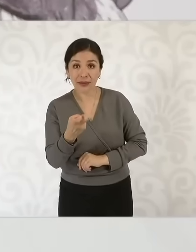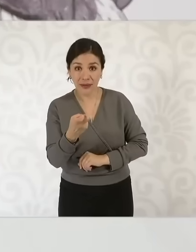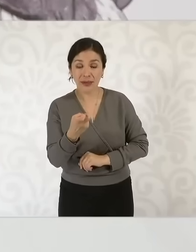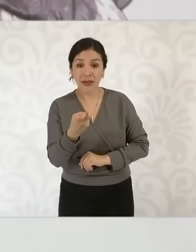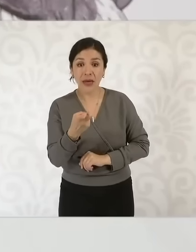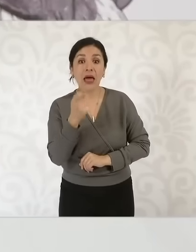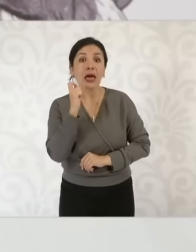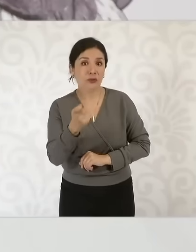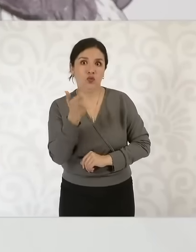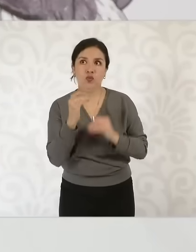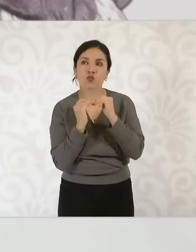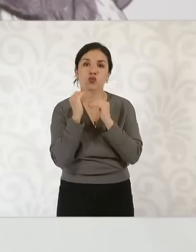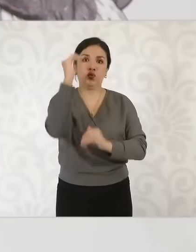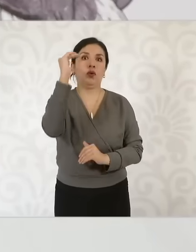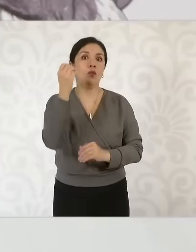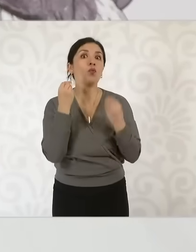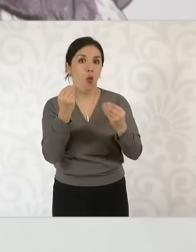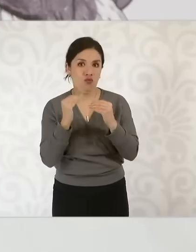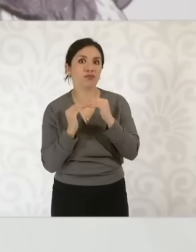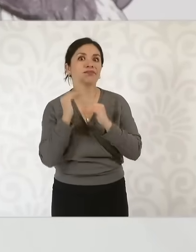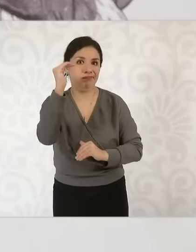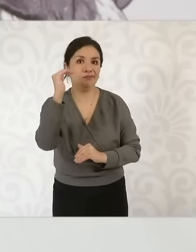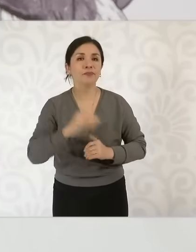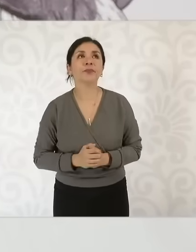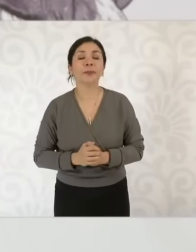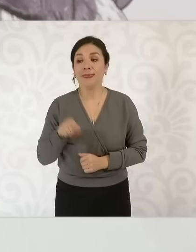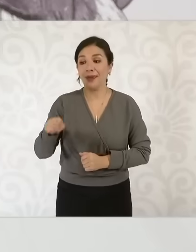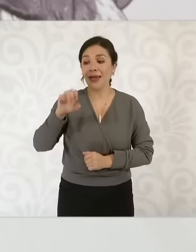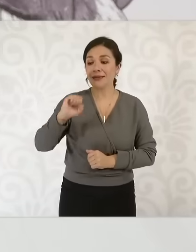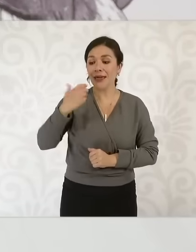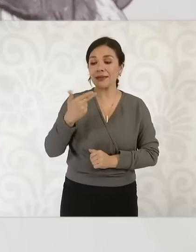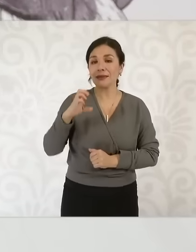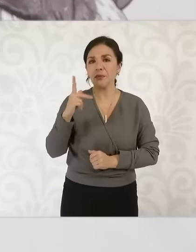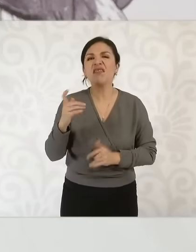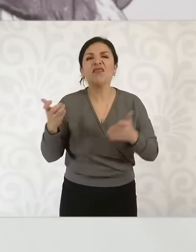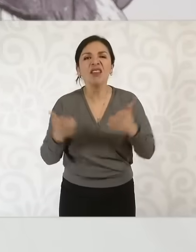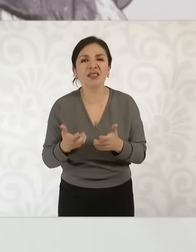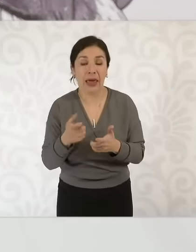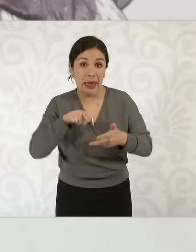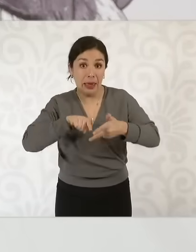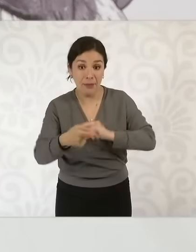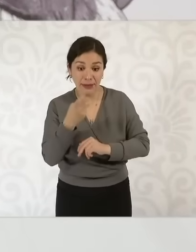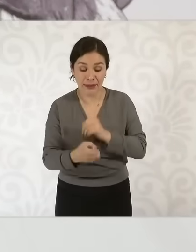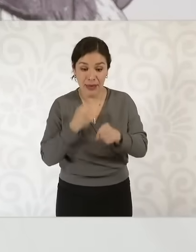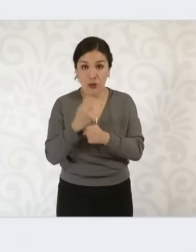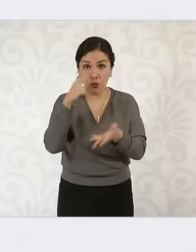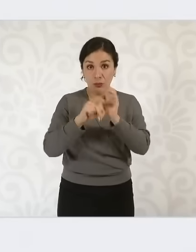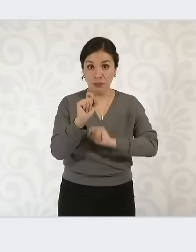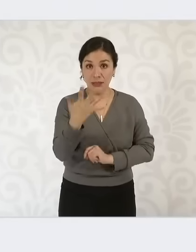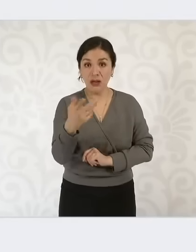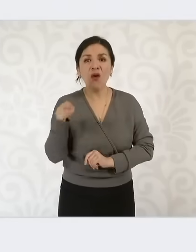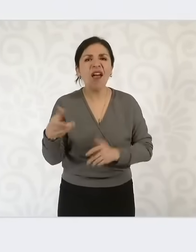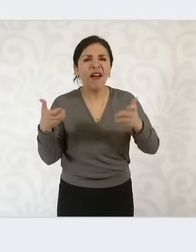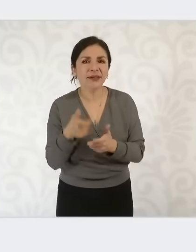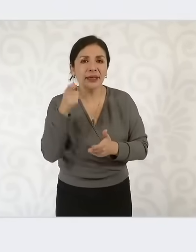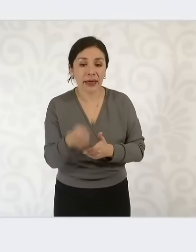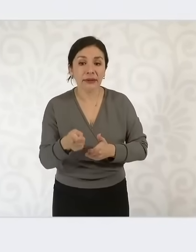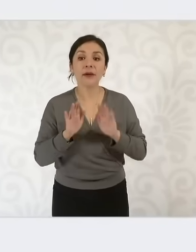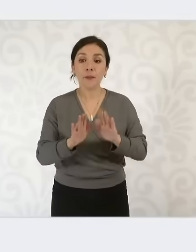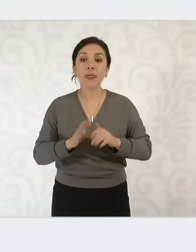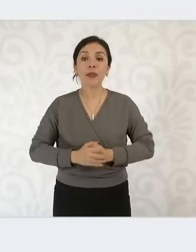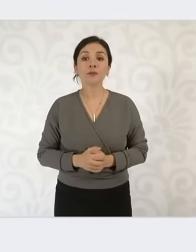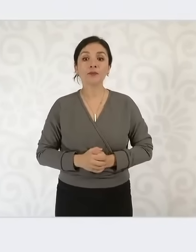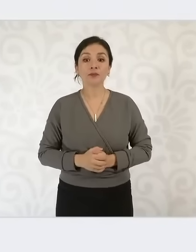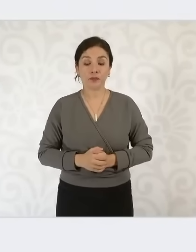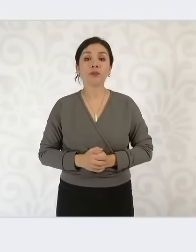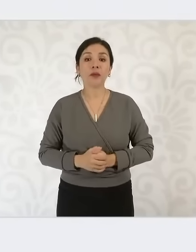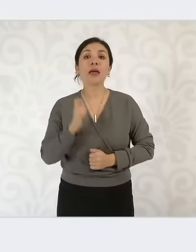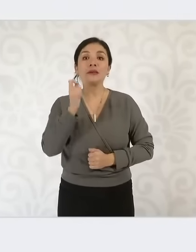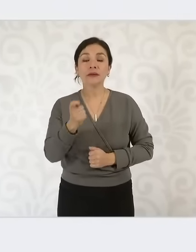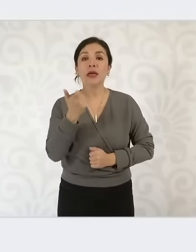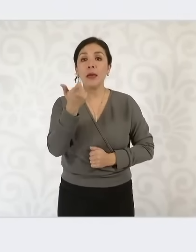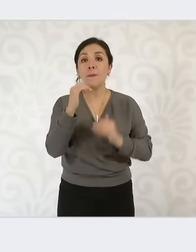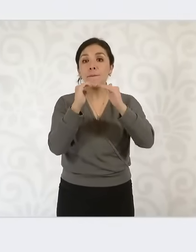son muy altas. Entonces, ¿qué hizo Secretaría de Hacienda a partir del 2025? eh disminuir,